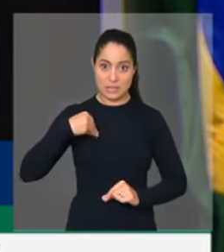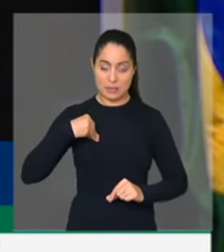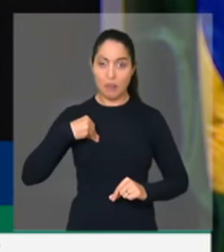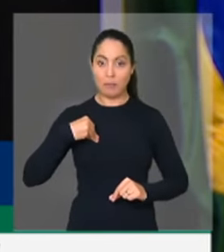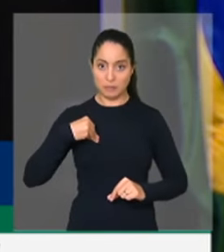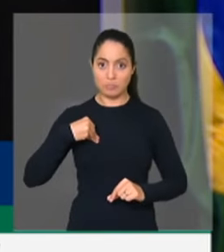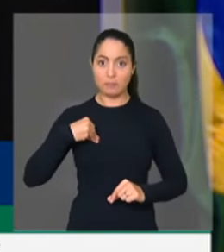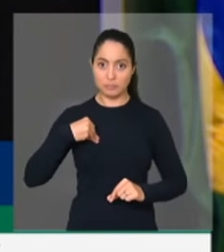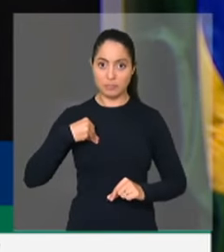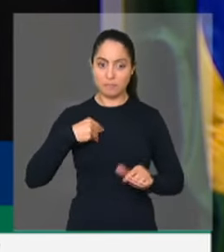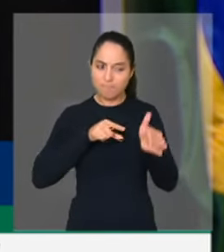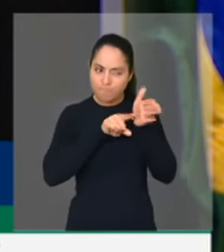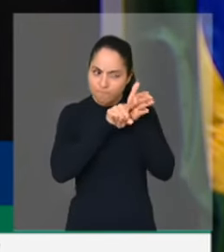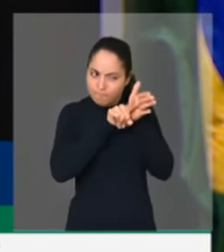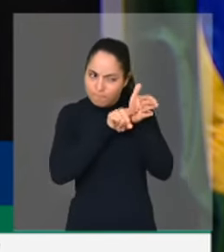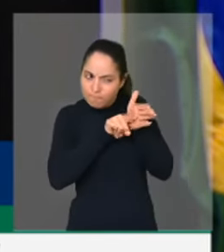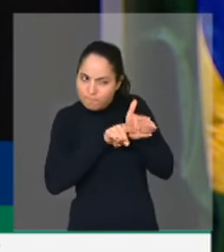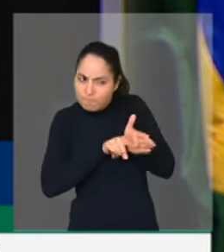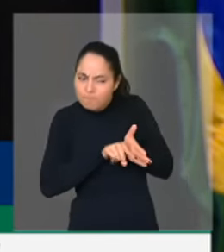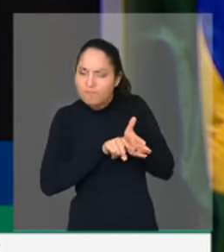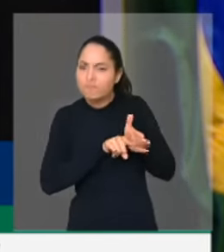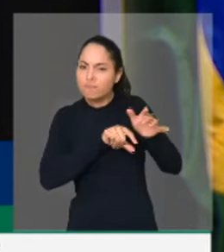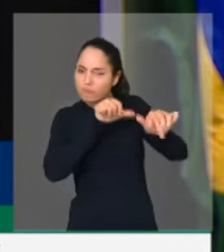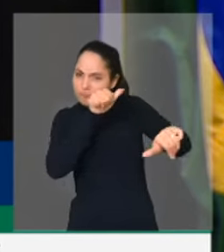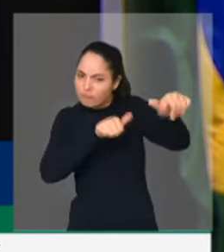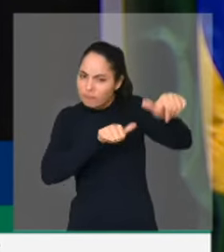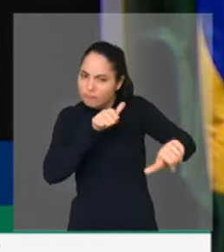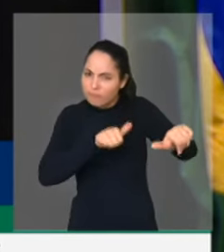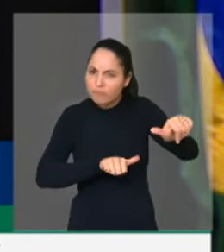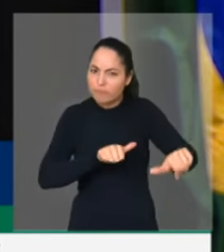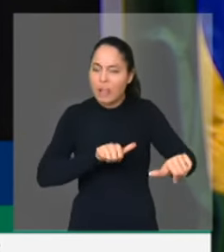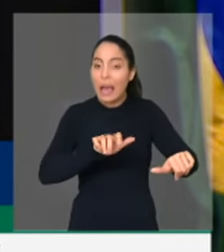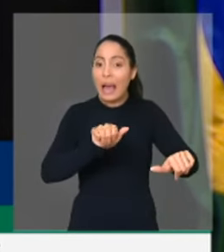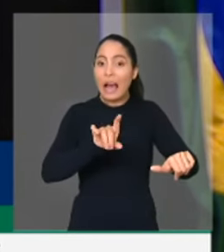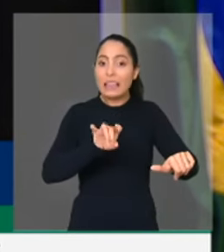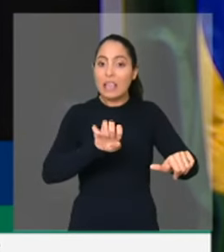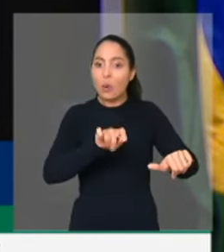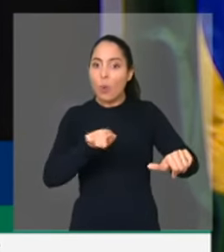ADEQUAÇÃO... FAR-SE-ÁPOR MEIO DA ANÁLISE DE... A LEI DE DIRETRIZES ORÇAMENTÁRIAS,